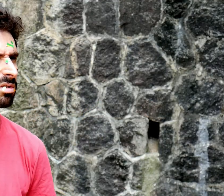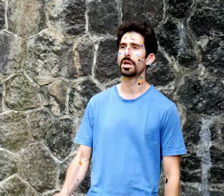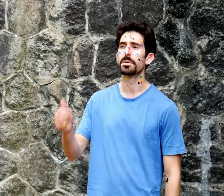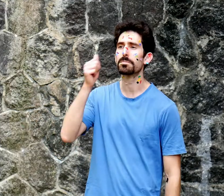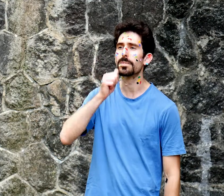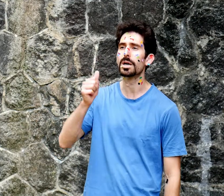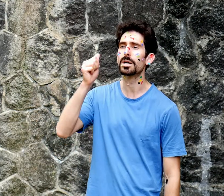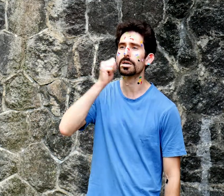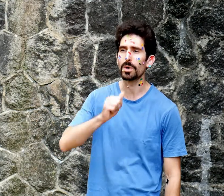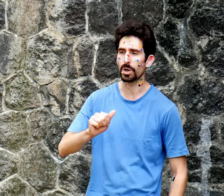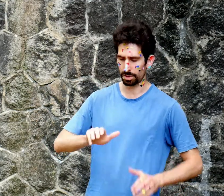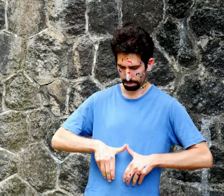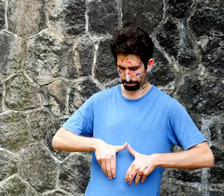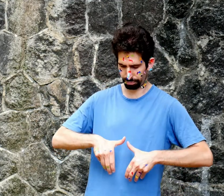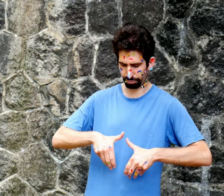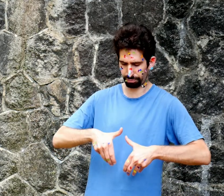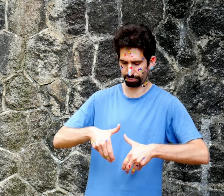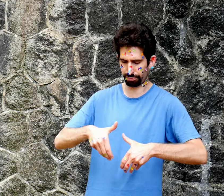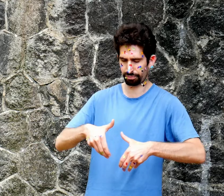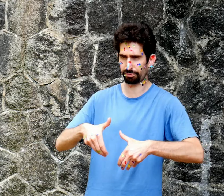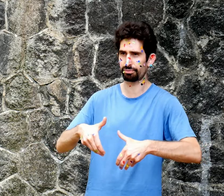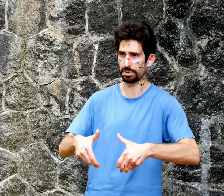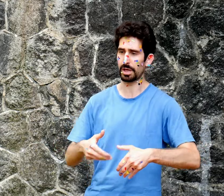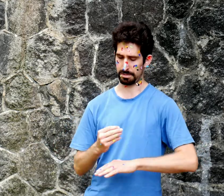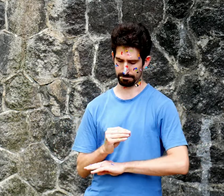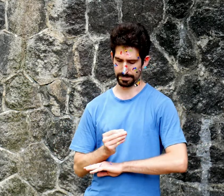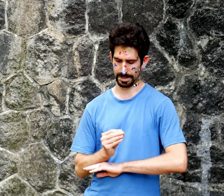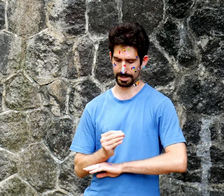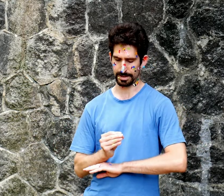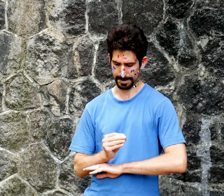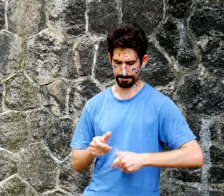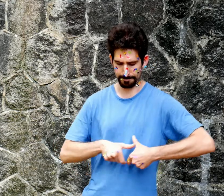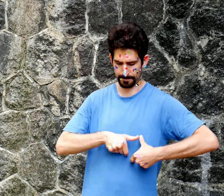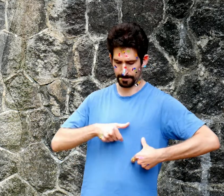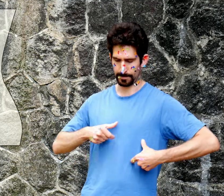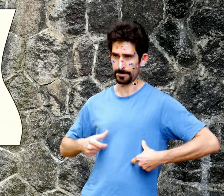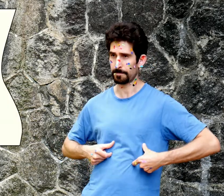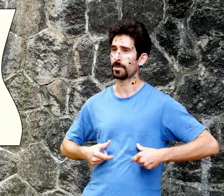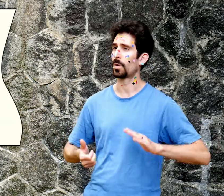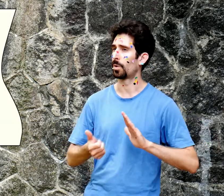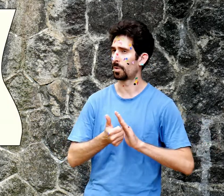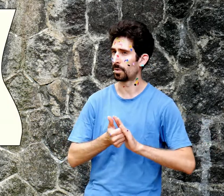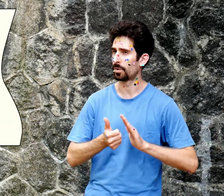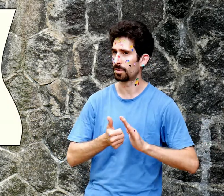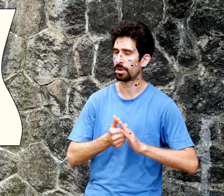Pendant la grossesse, le placenta assure